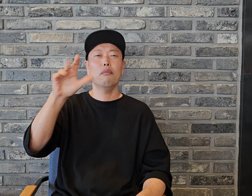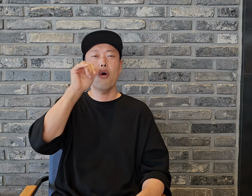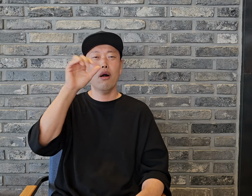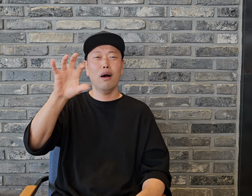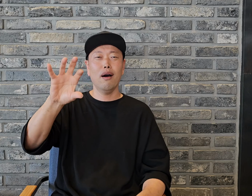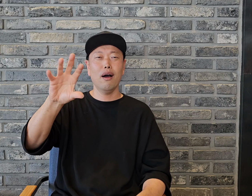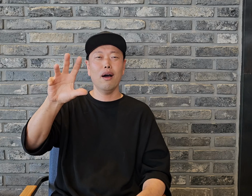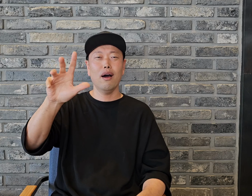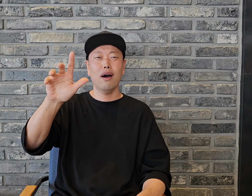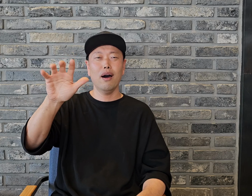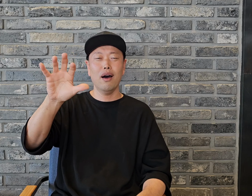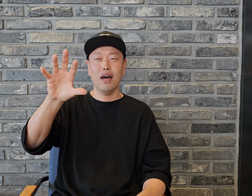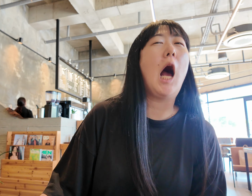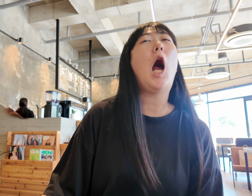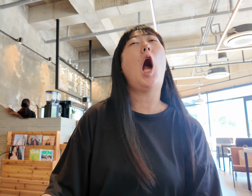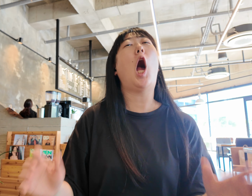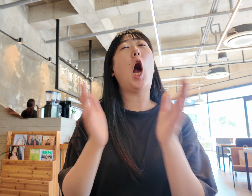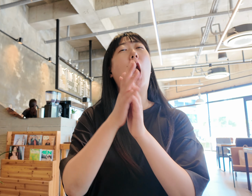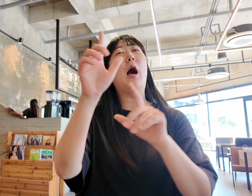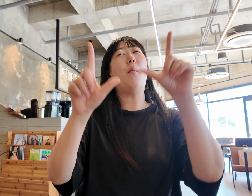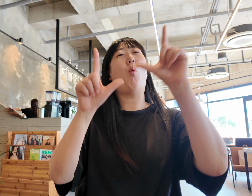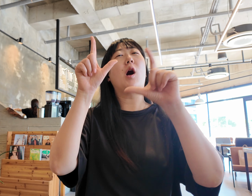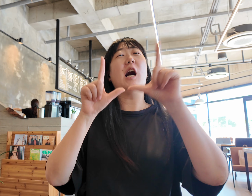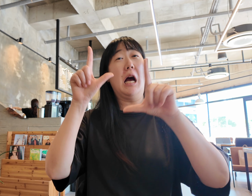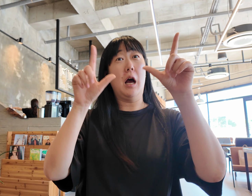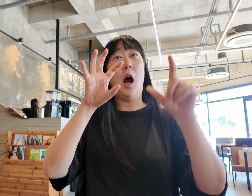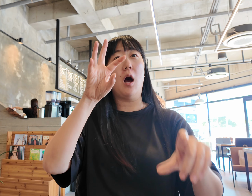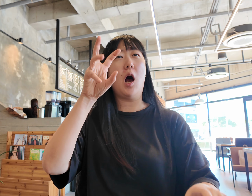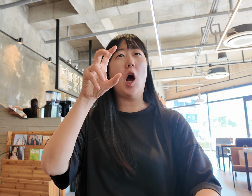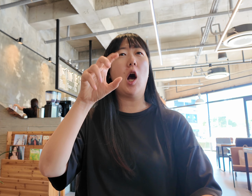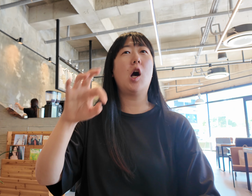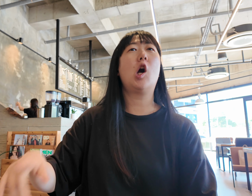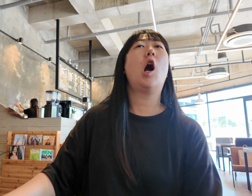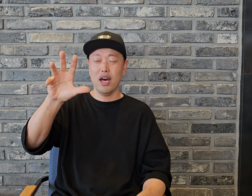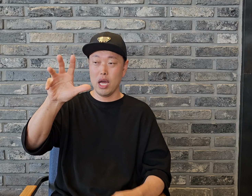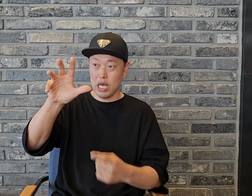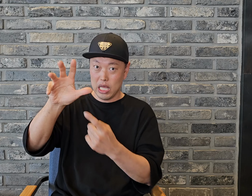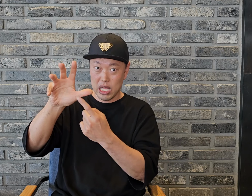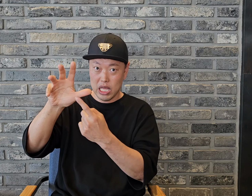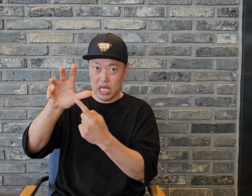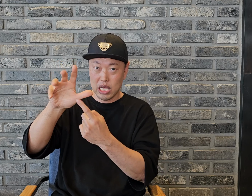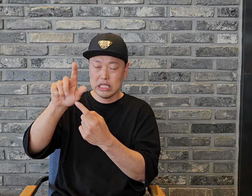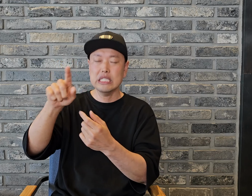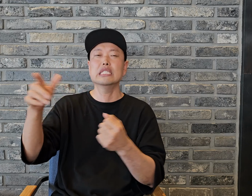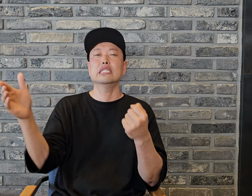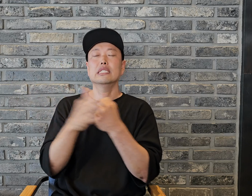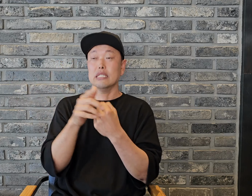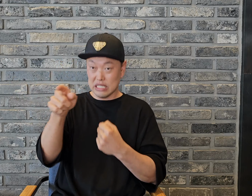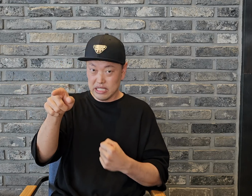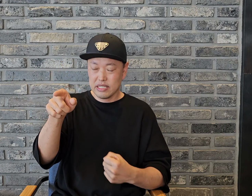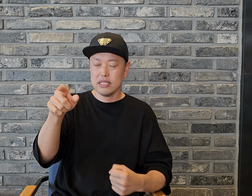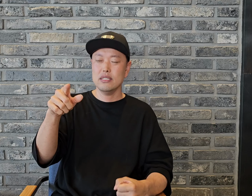제가 지금 표현하는 것과 같거든요 아~ 태양의 모양이 그런 거죠 실제 태양의 모습을 보고 표현해 보는 거죠